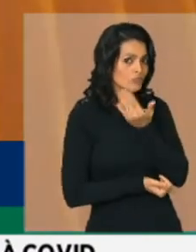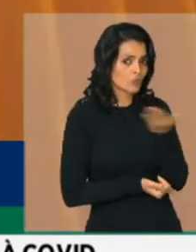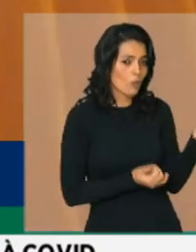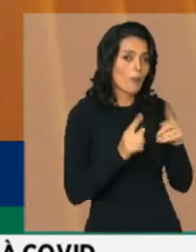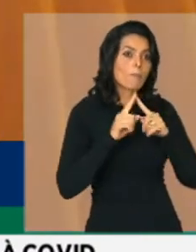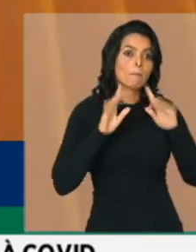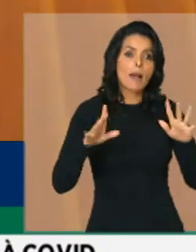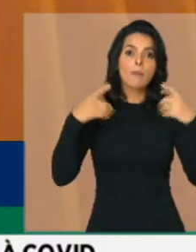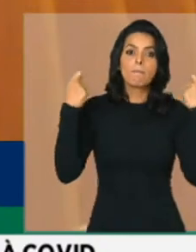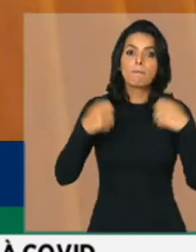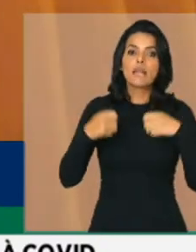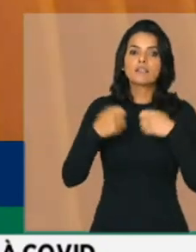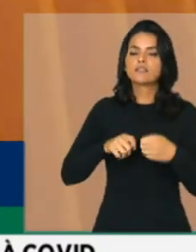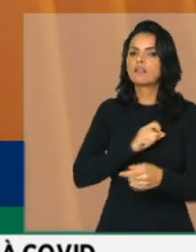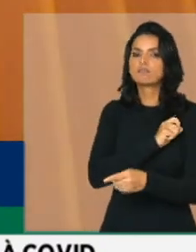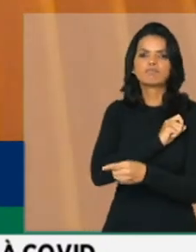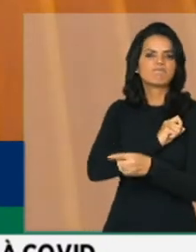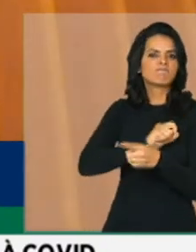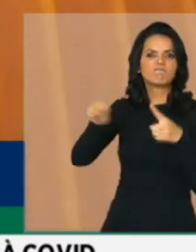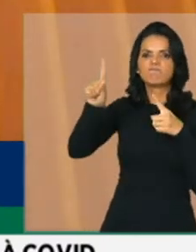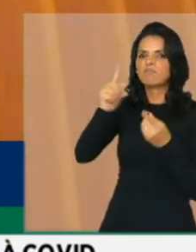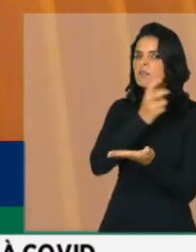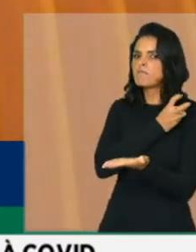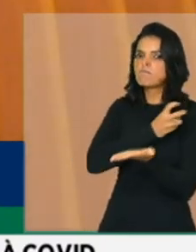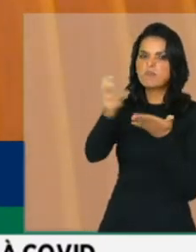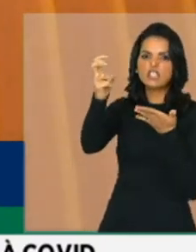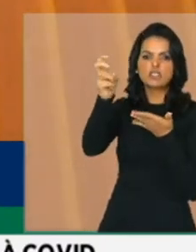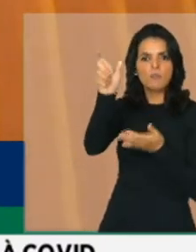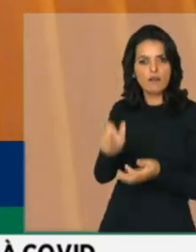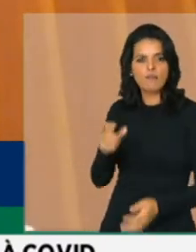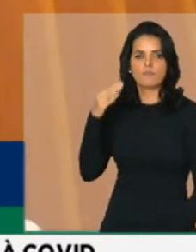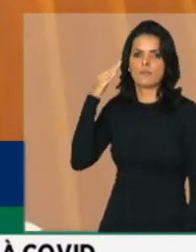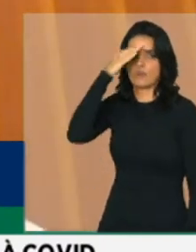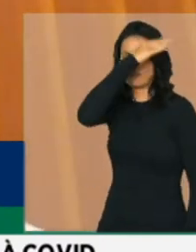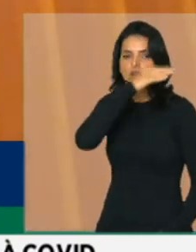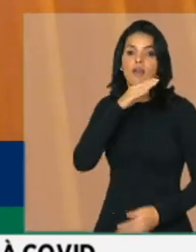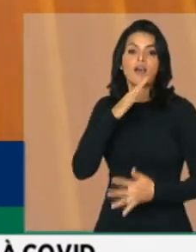BRASIL DE HOJE, O QUE MAIS DIFICULTA UMA POLÍTICA ECONÔMICA EFETIVA DE ENFRENTAMENTO DA PANDEMIA